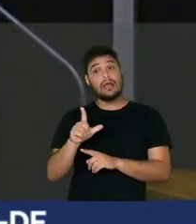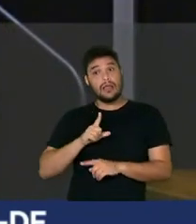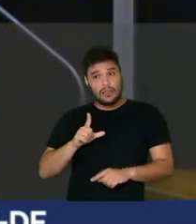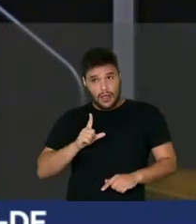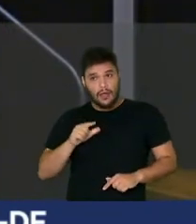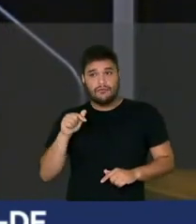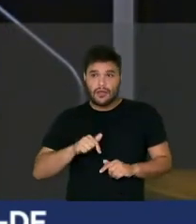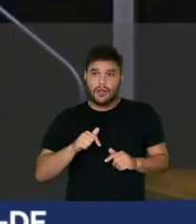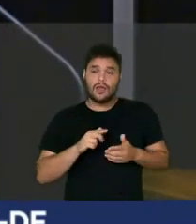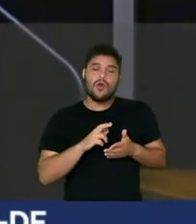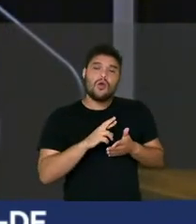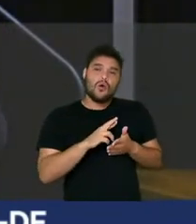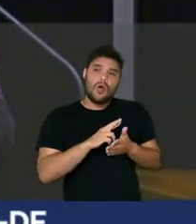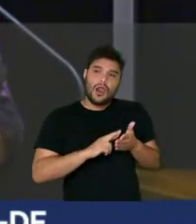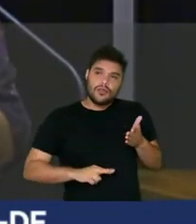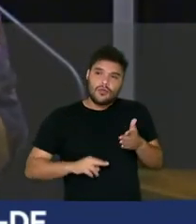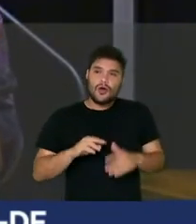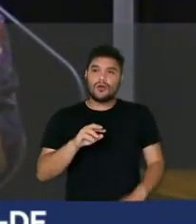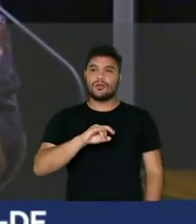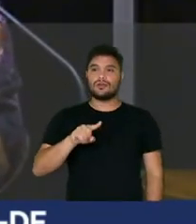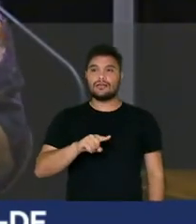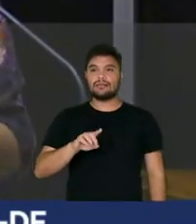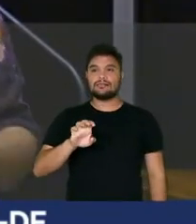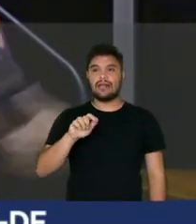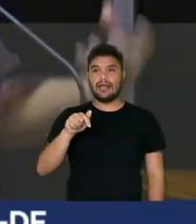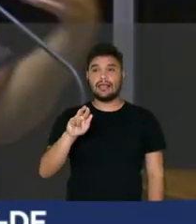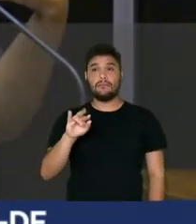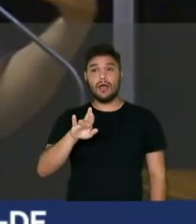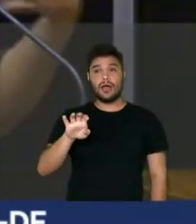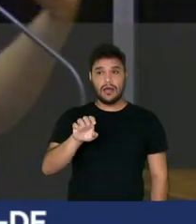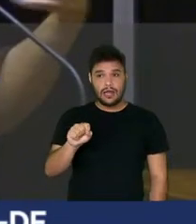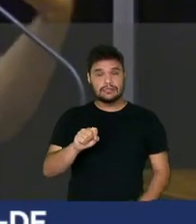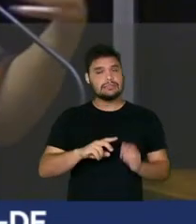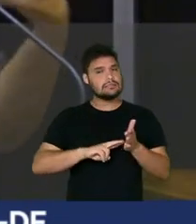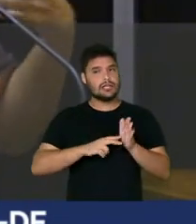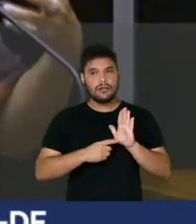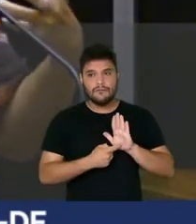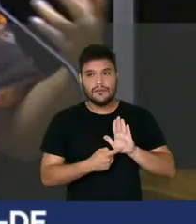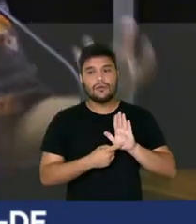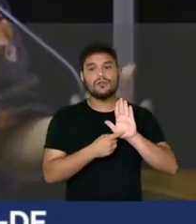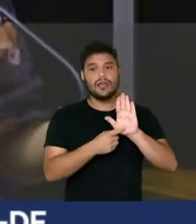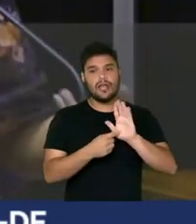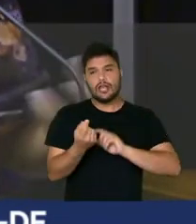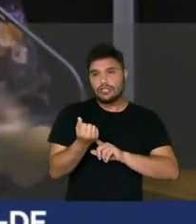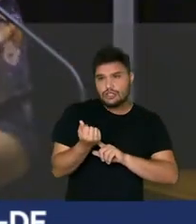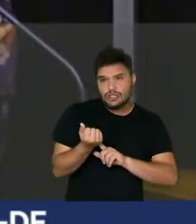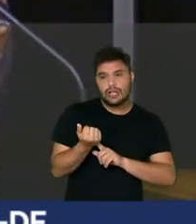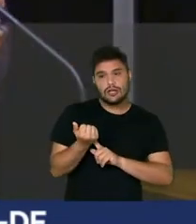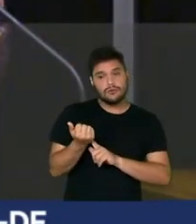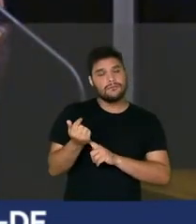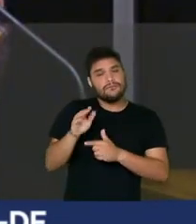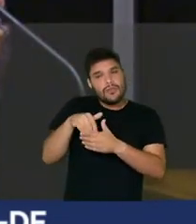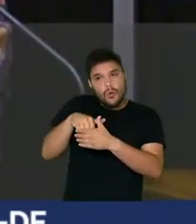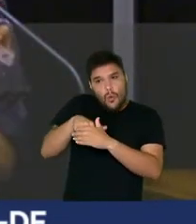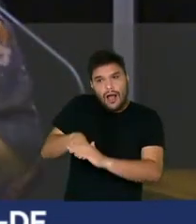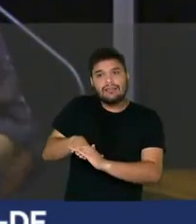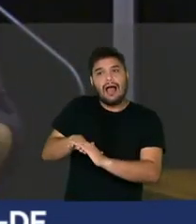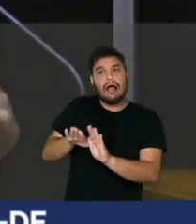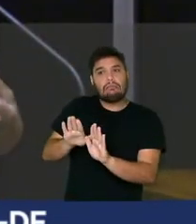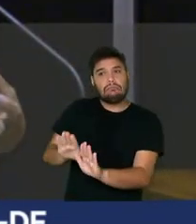UMA LEI, DE AUTORIA DO SENADOR PAULO ROCHA QUE ESTEVE AQUI O RELATÓRIO DO DEPUTADO ZÉ GUIMARÃES QUE SIGNIFICA TIRAR RECURSOS QUE ESTÃO EMPOSSADOS, RECURSOS QUE